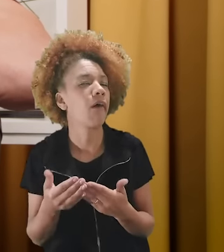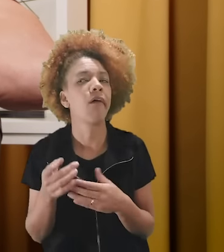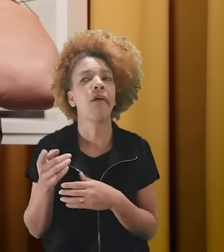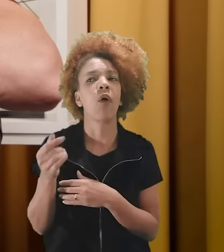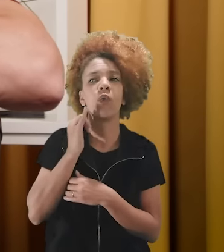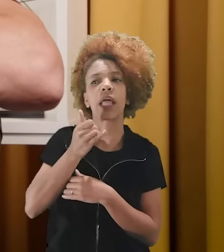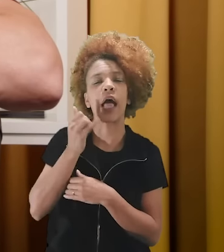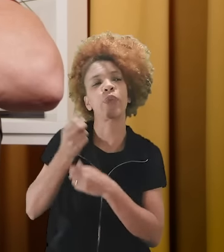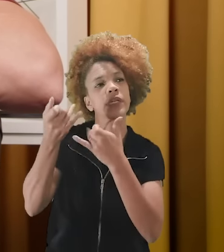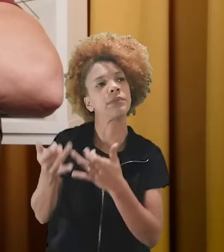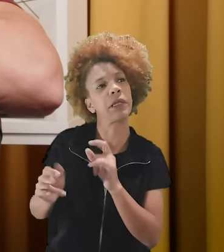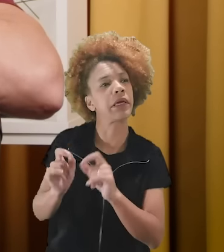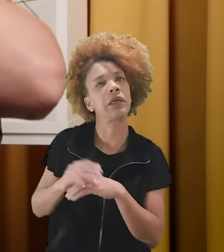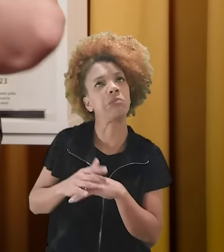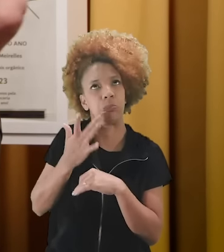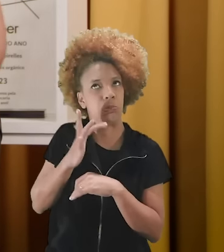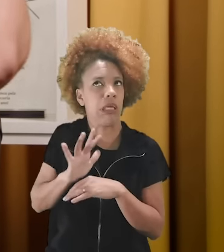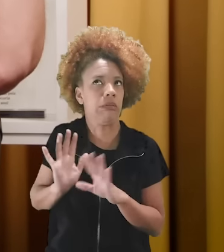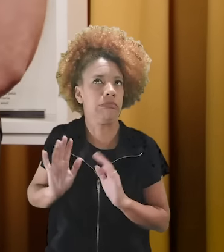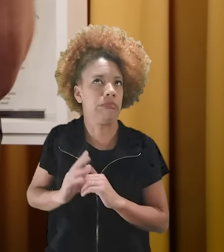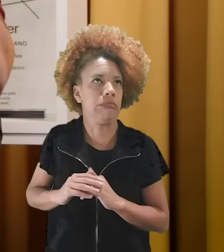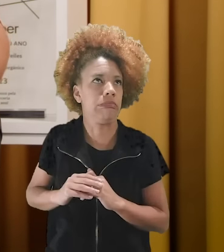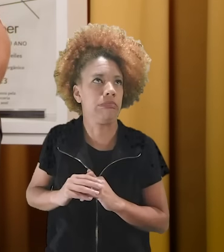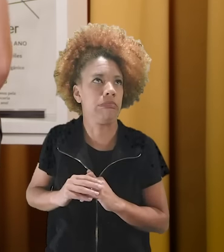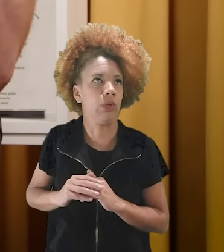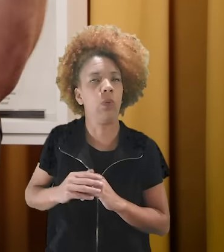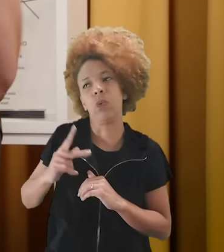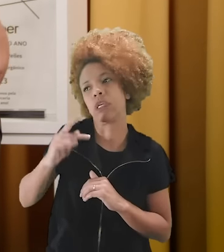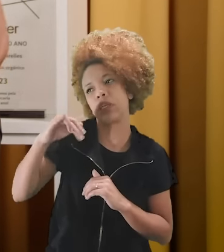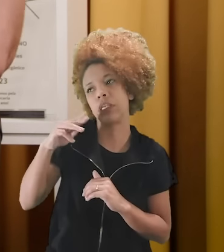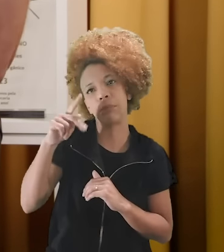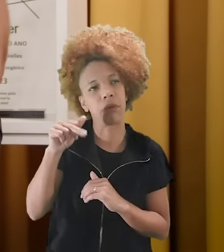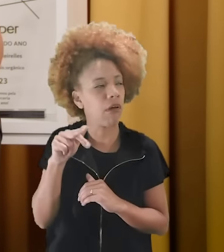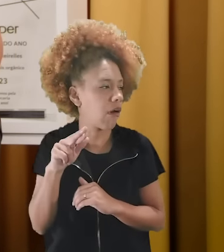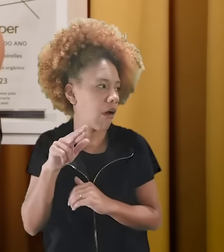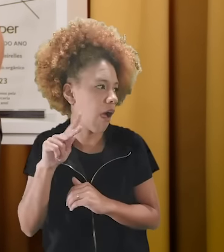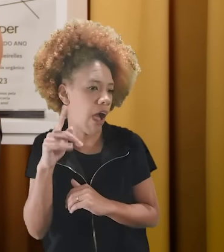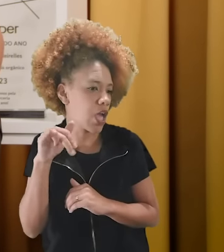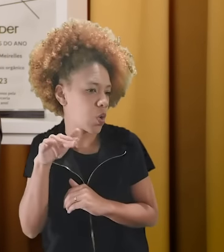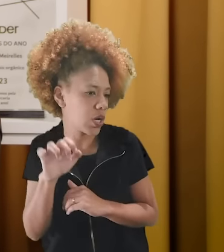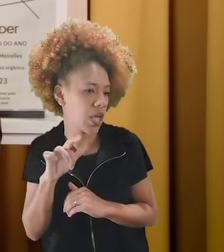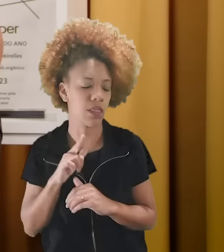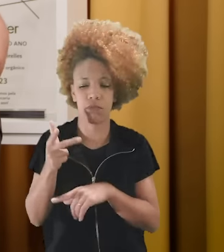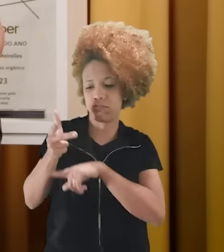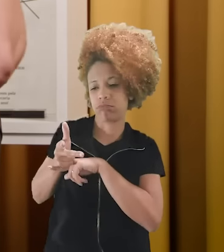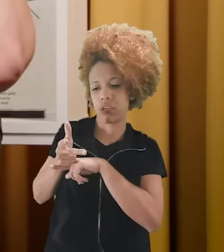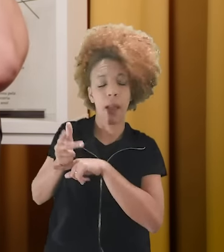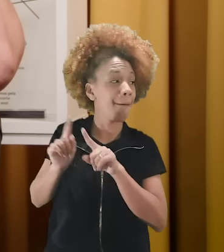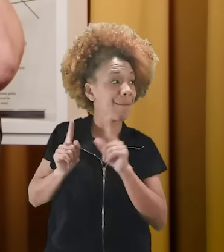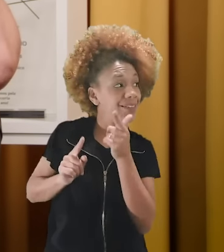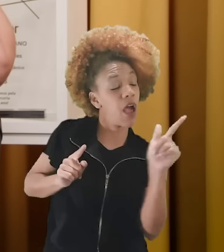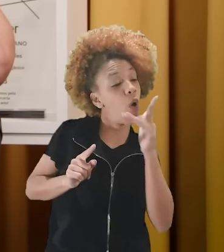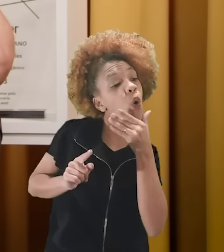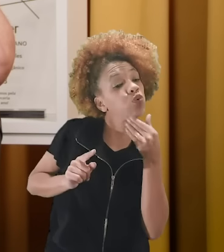tá falando que é o sei lá eu o Kim haon na verdade é o tempo todo a câmera tá mostrando verstappen ou